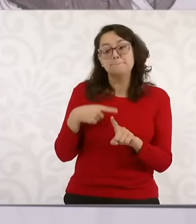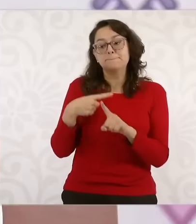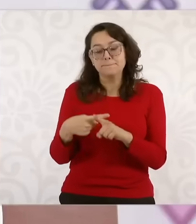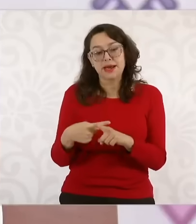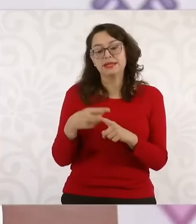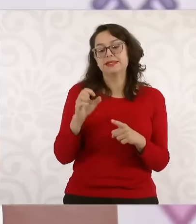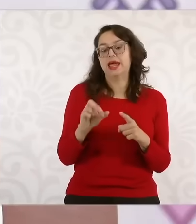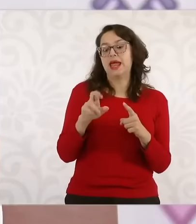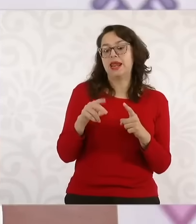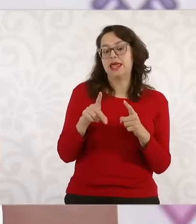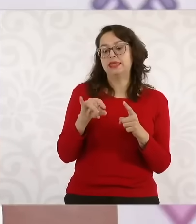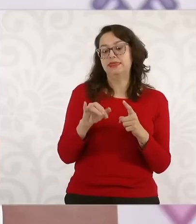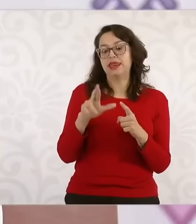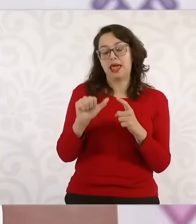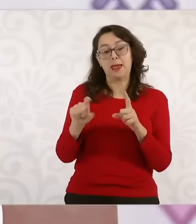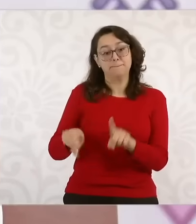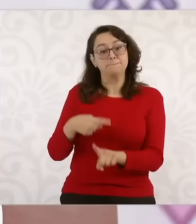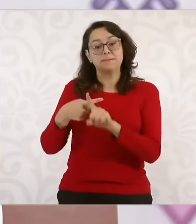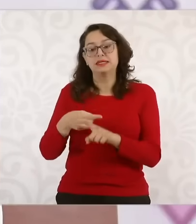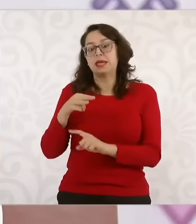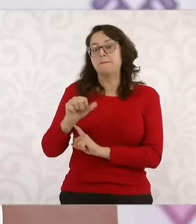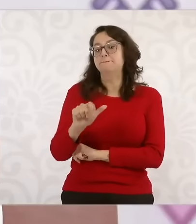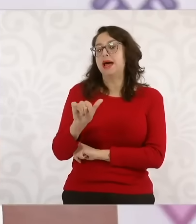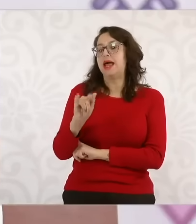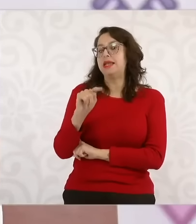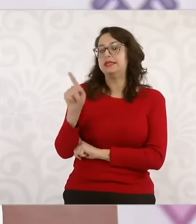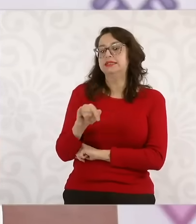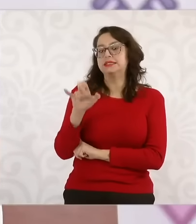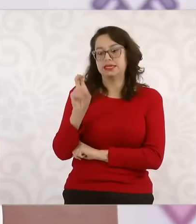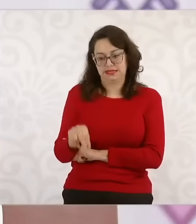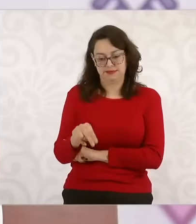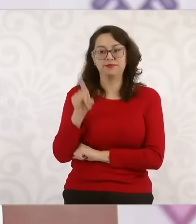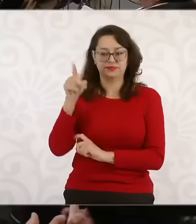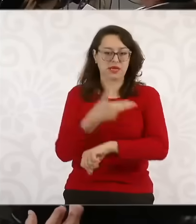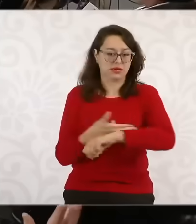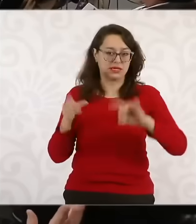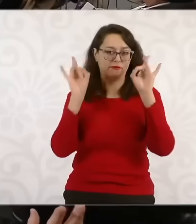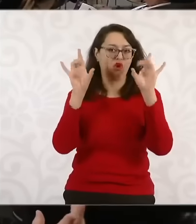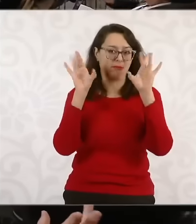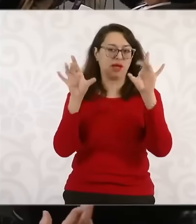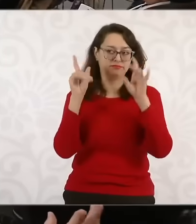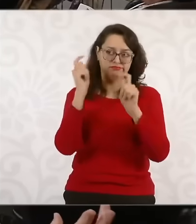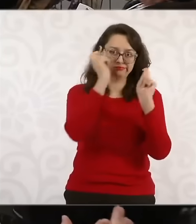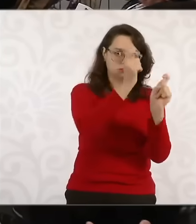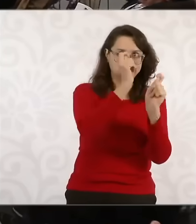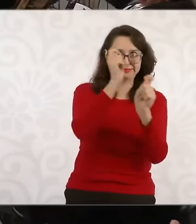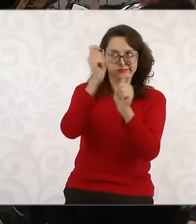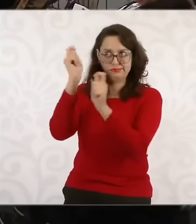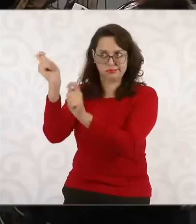más Malinzi. Van a quedar en Paseo de la Reforma.